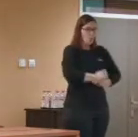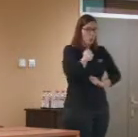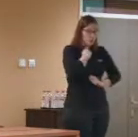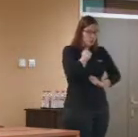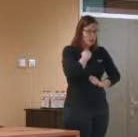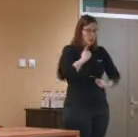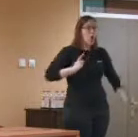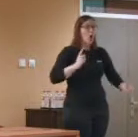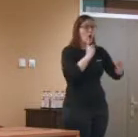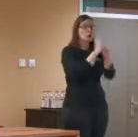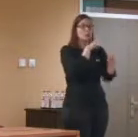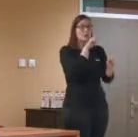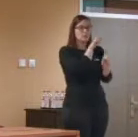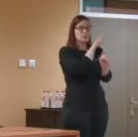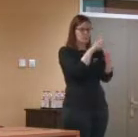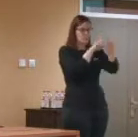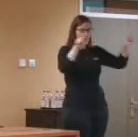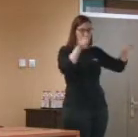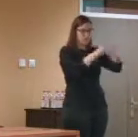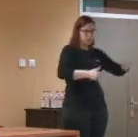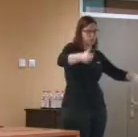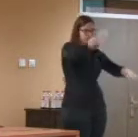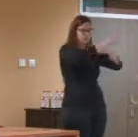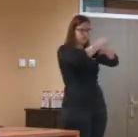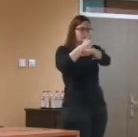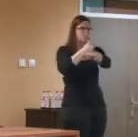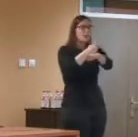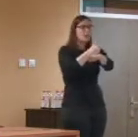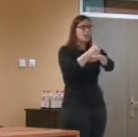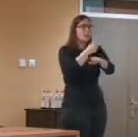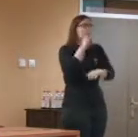que estaban financiando presuntamente al PP. El hecho